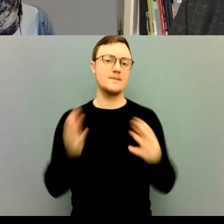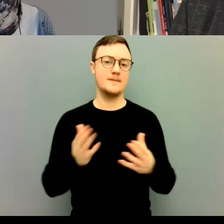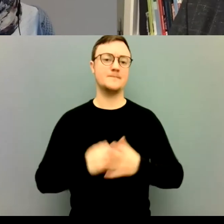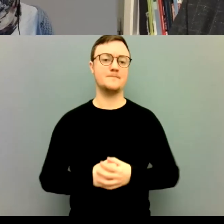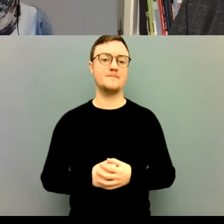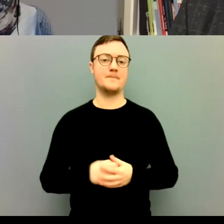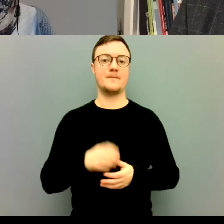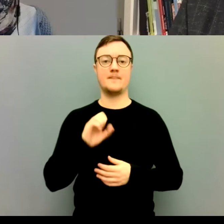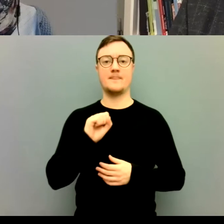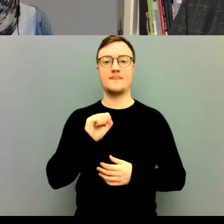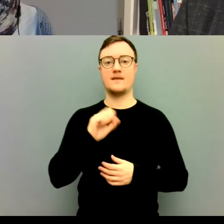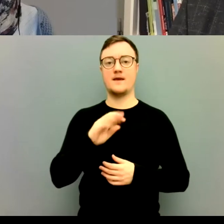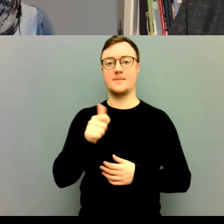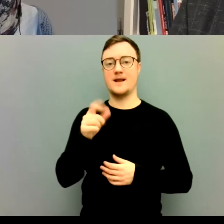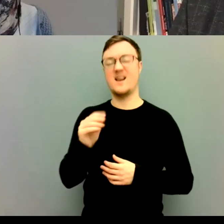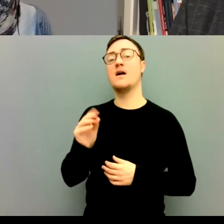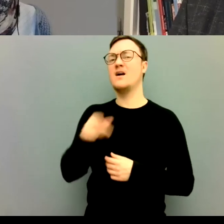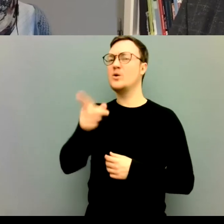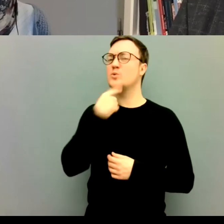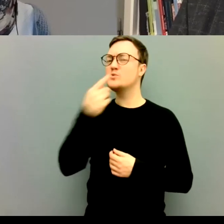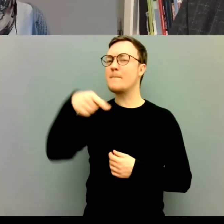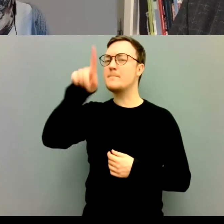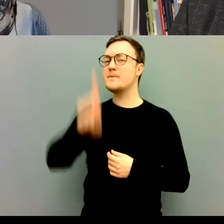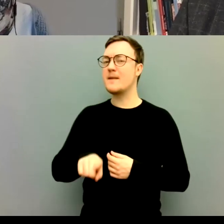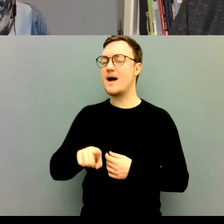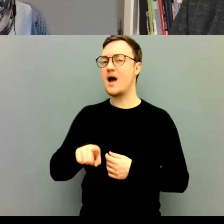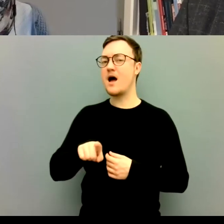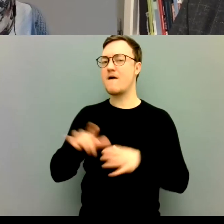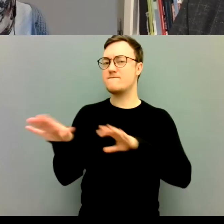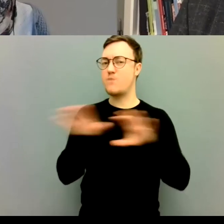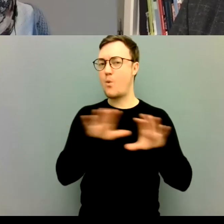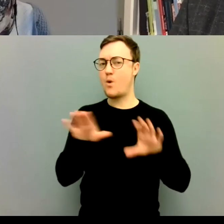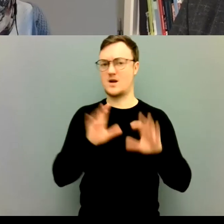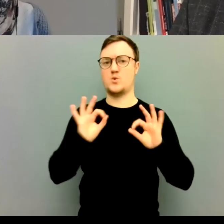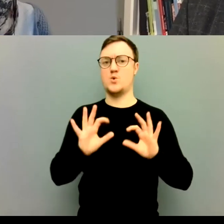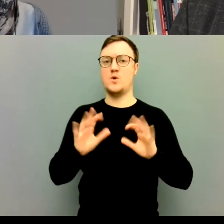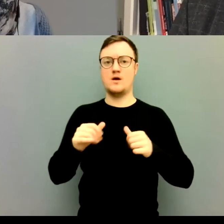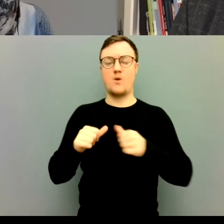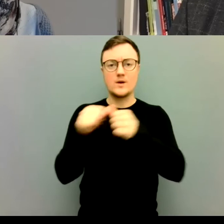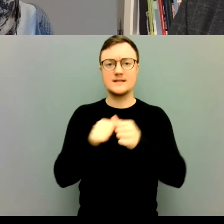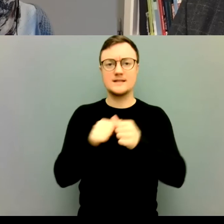Du nämner själv primärvården och det här med hur den ska organiseras, det är-